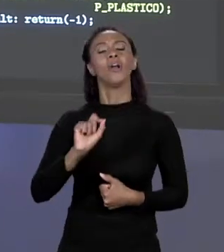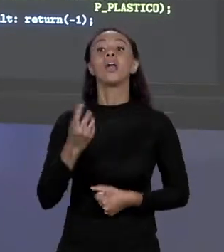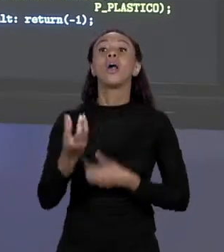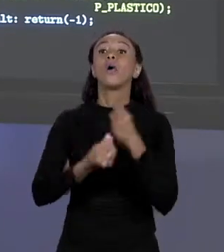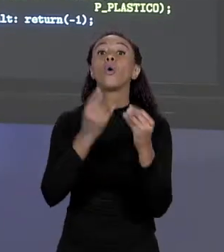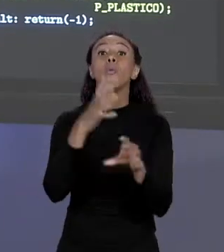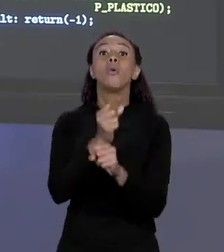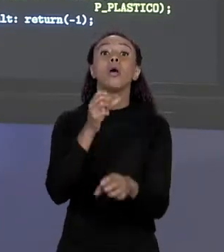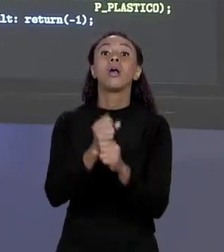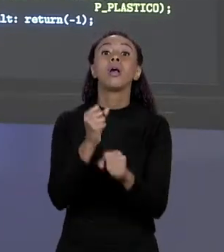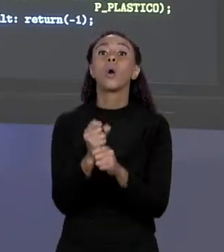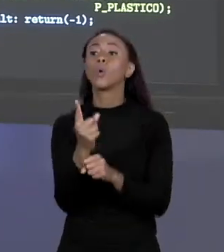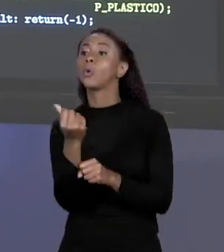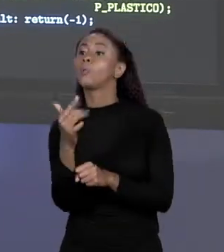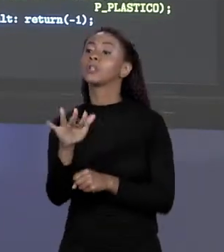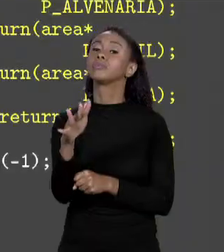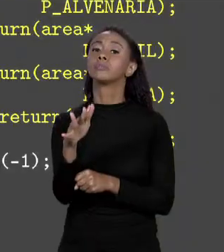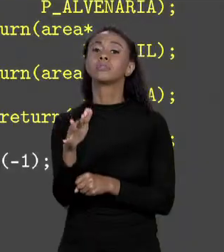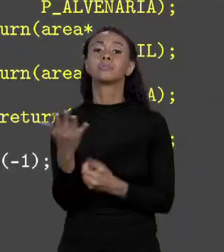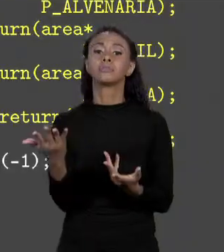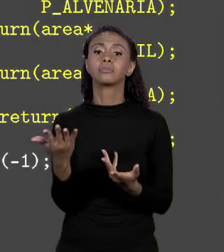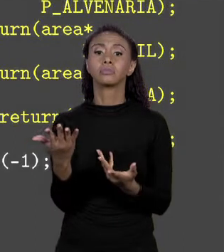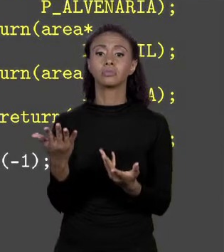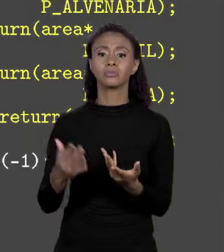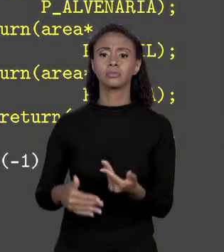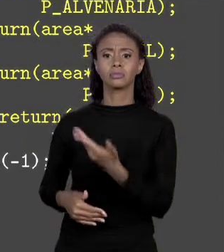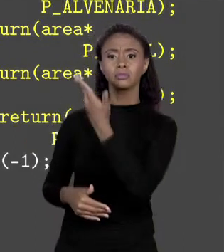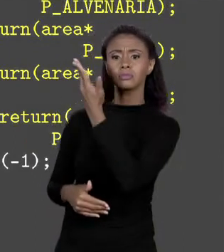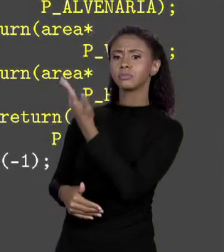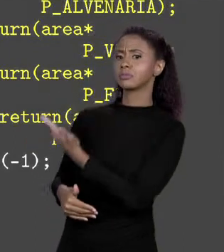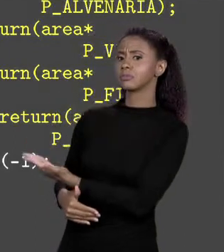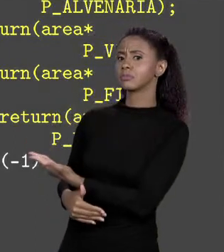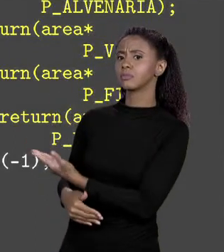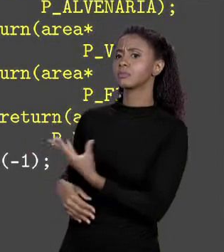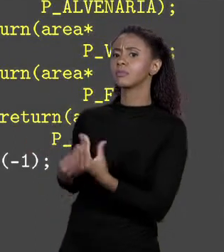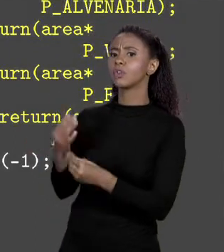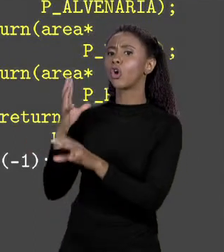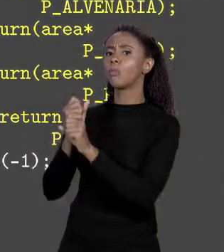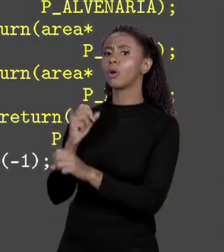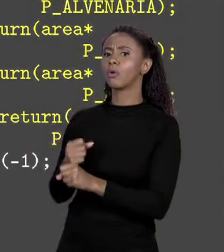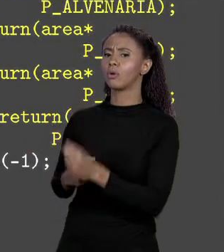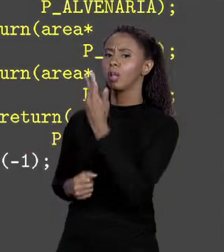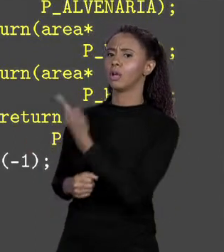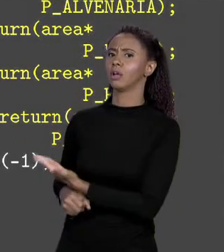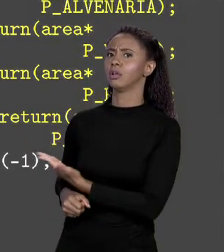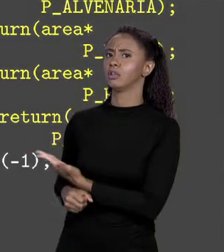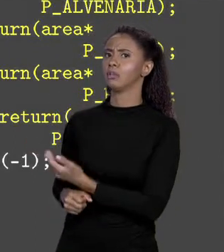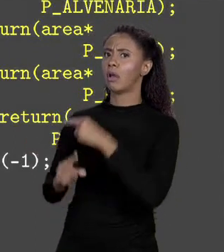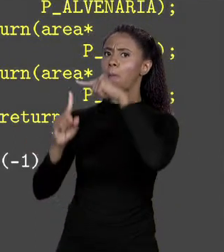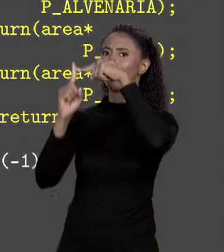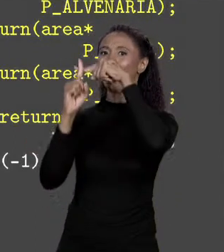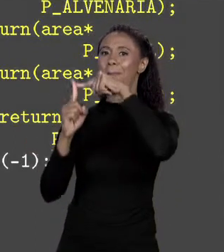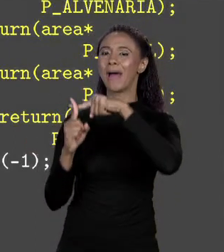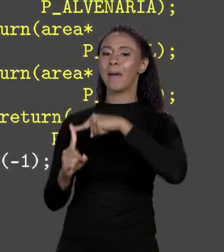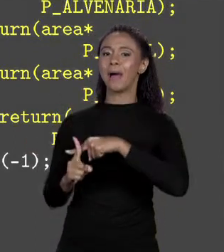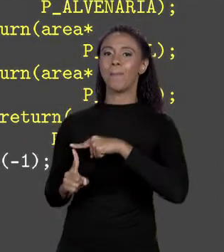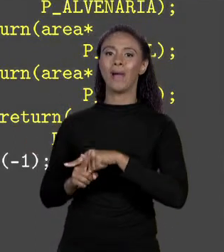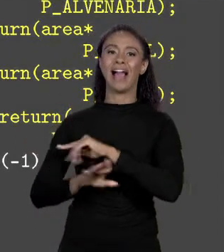MATERIAIS? ASSIM: "PREÇO DA ALVENARIA, MAIS PREÇO DO VINIL, MAIS PREÇO DA FIBRA, MAIS PREÇO DO PLÁSTICO, DIVIDIDO POR QUATRO". AGORA SIM ACABOU A BRIGA, PORQUE